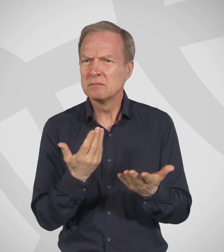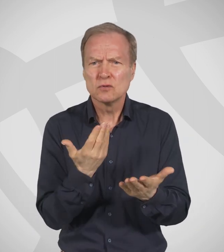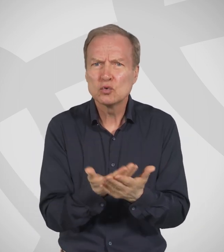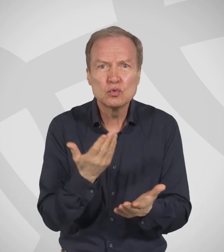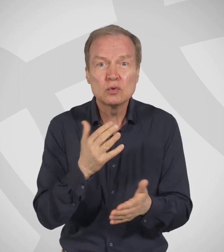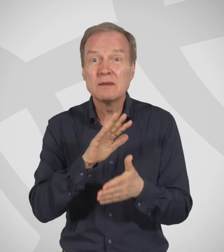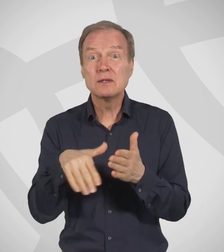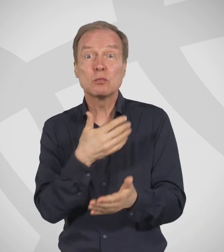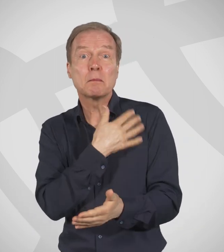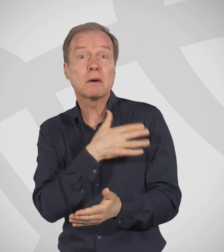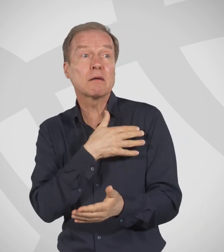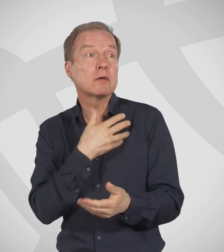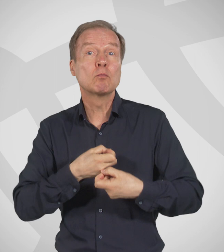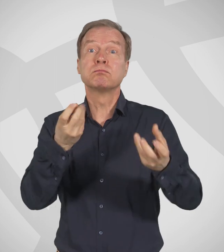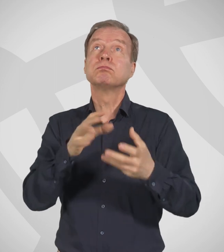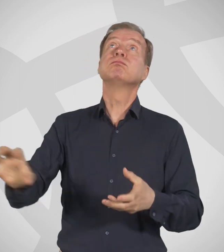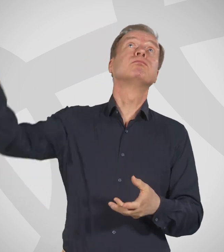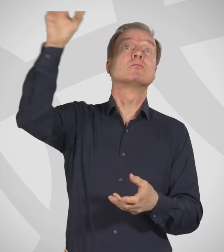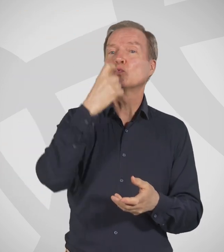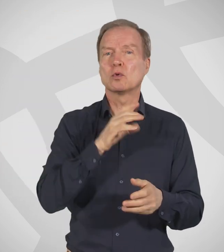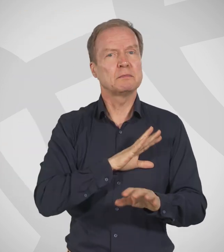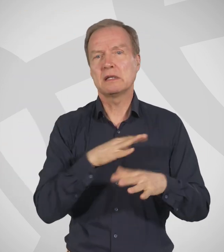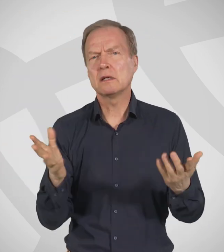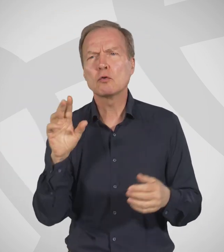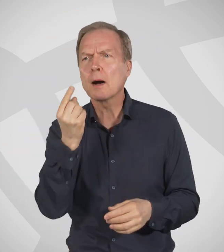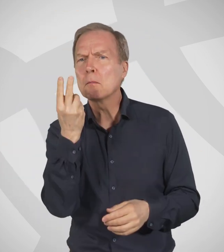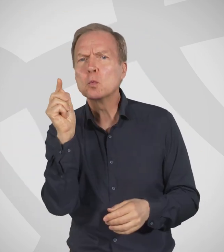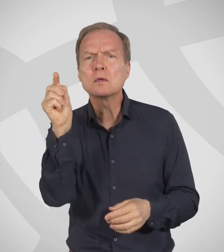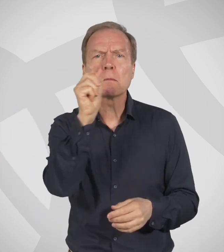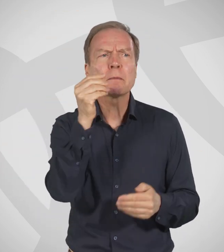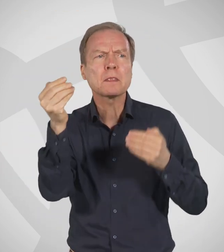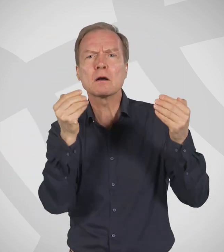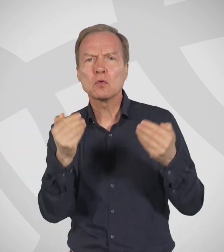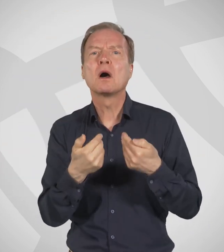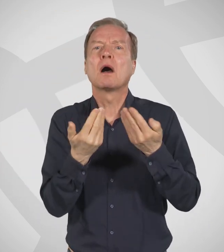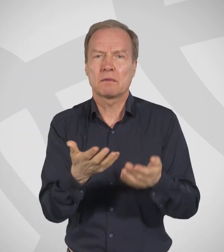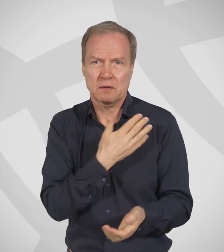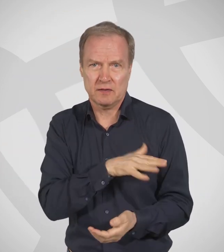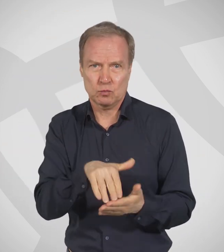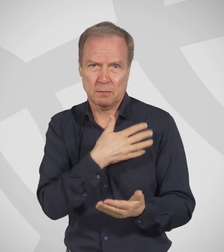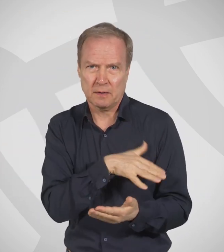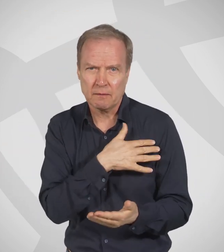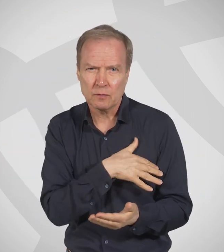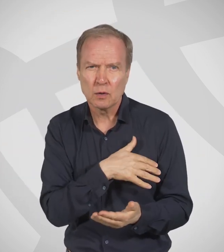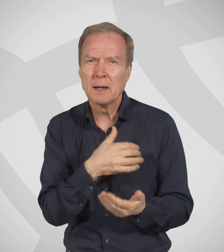Viittomakielisiä palveluja tarjoaa Suomessa vain muutama taho, -